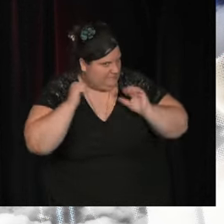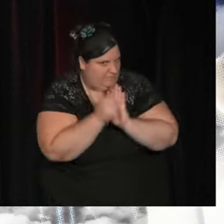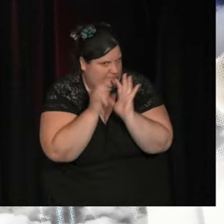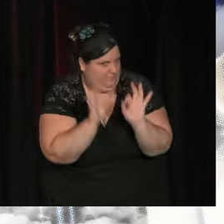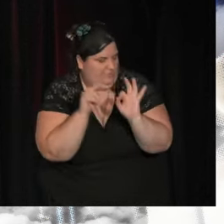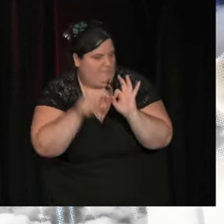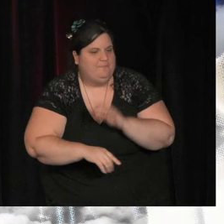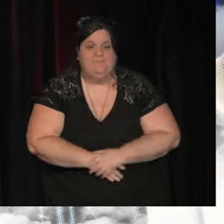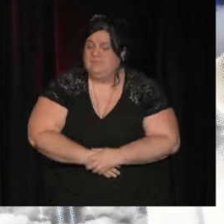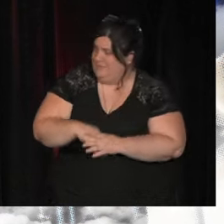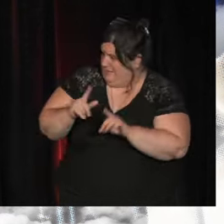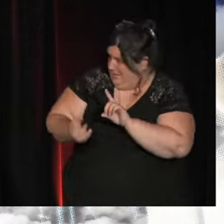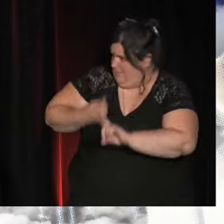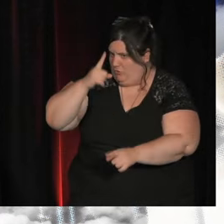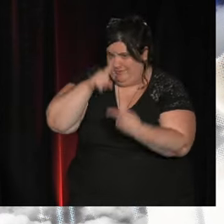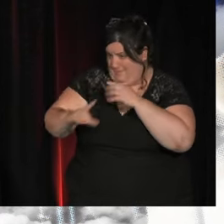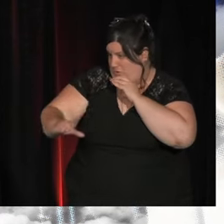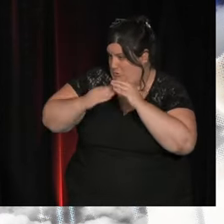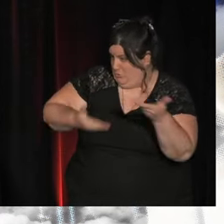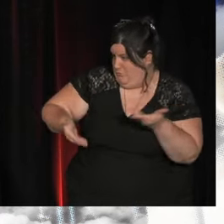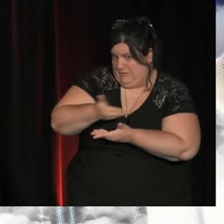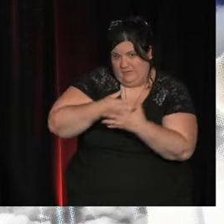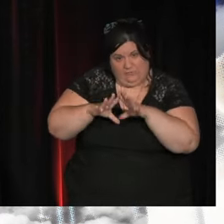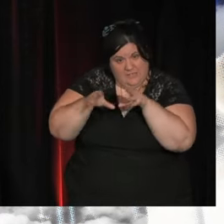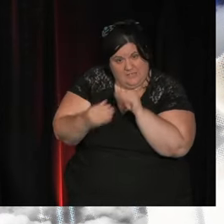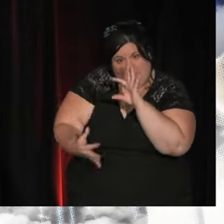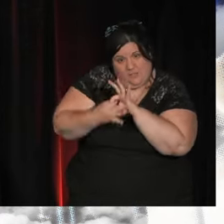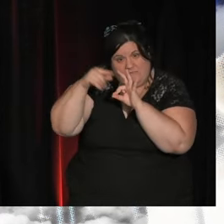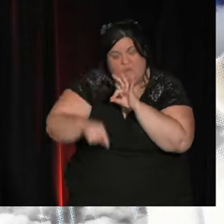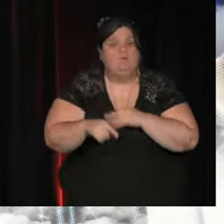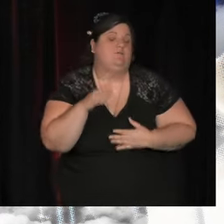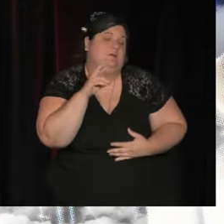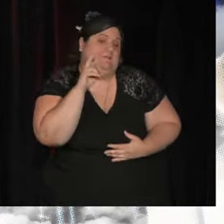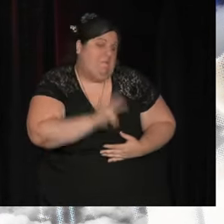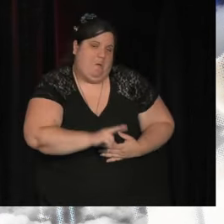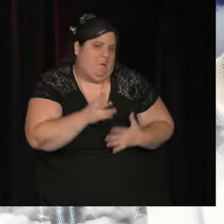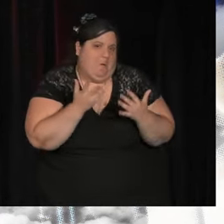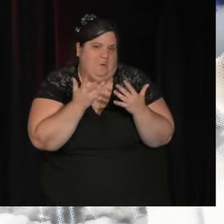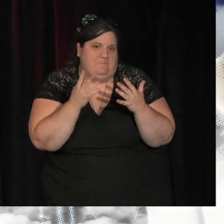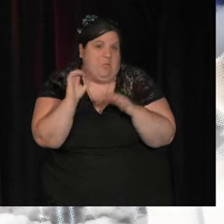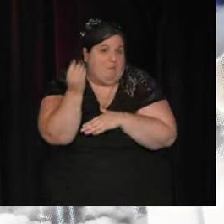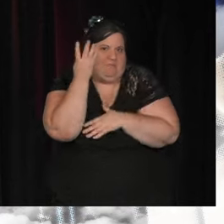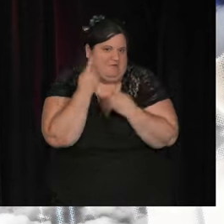important, c'est la communication, et il y a quand même un peu deux jeux différents en fonction de si on joue avec des gens qu'on connaît